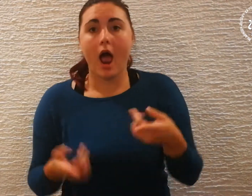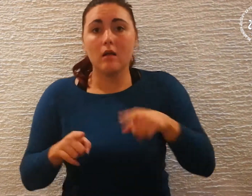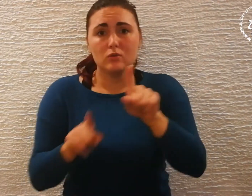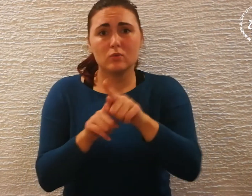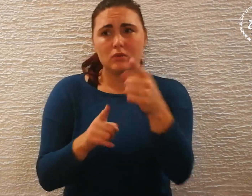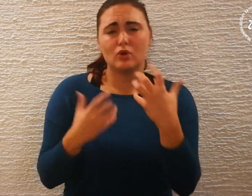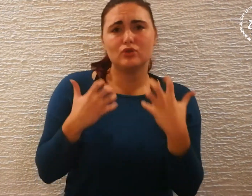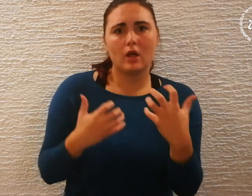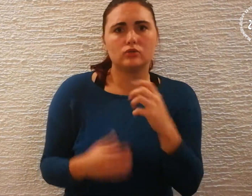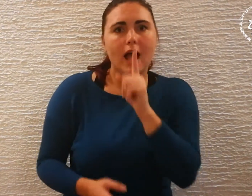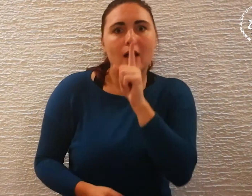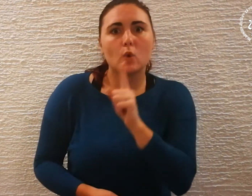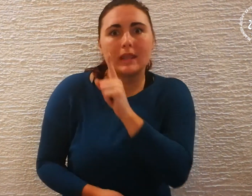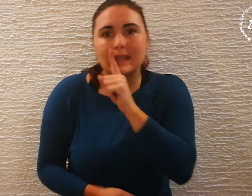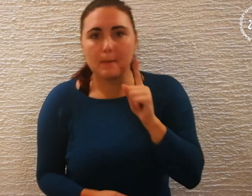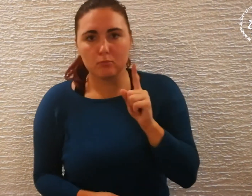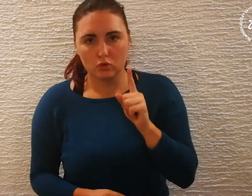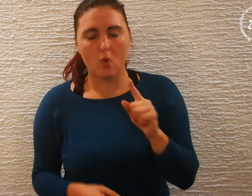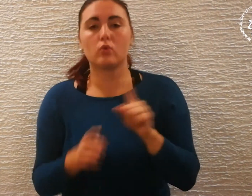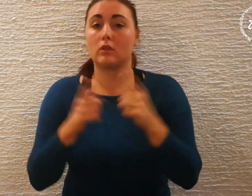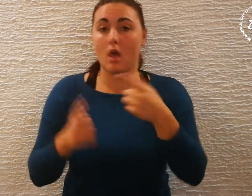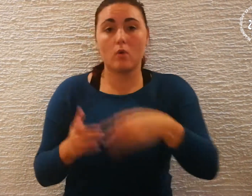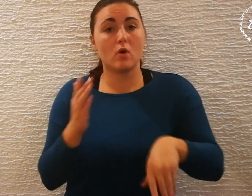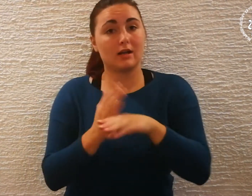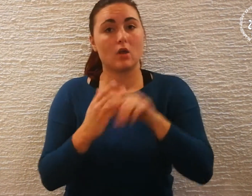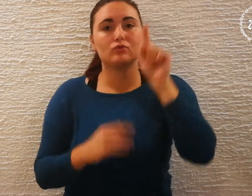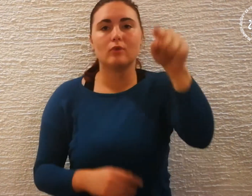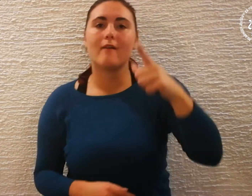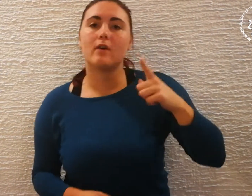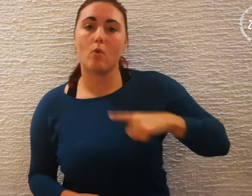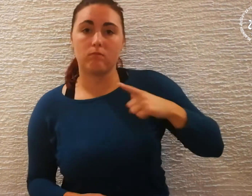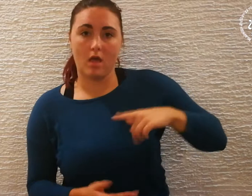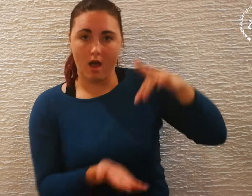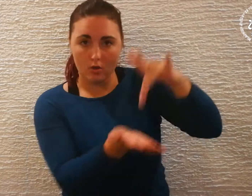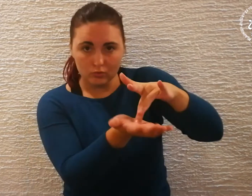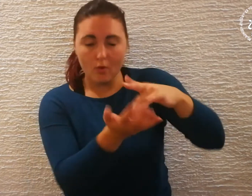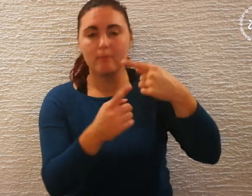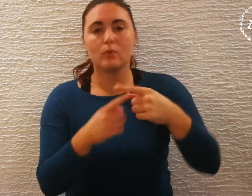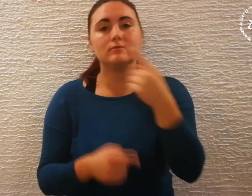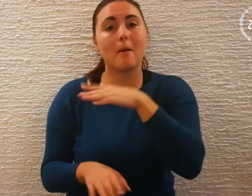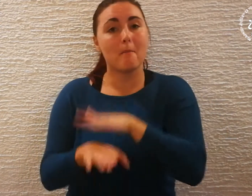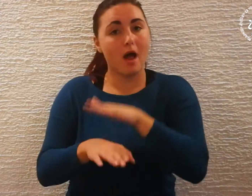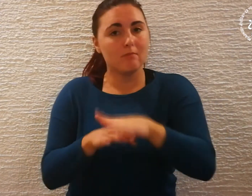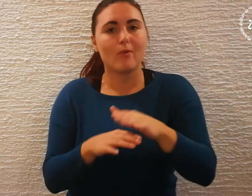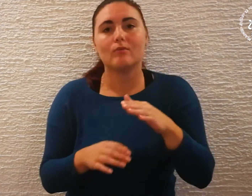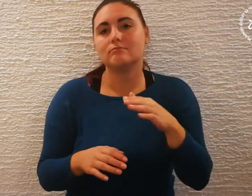Če pa želite anonimno? Lahko greste v Ljubljano ali Maribor,